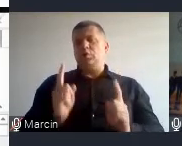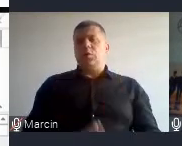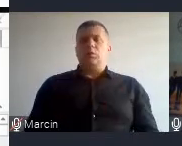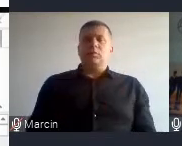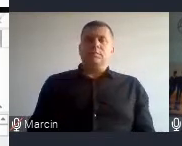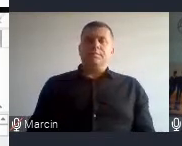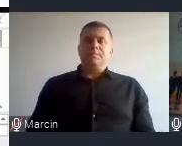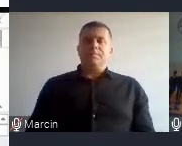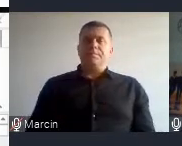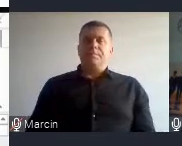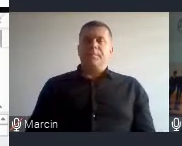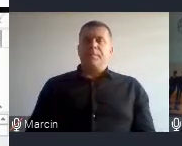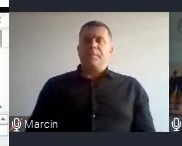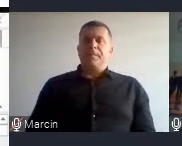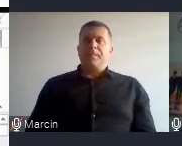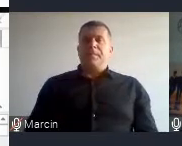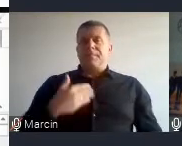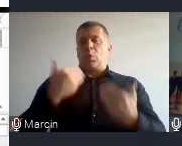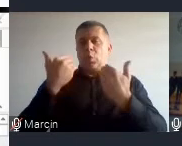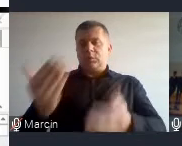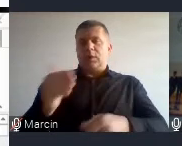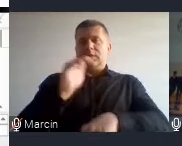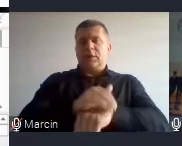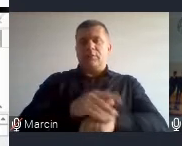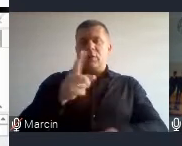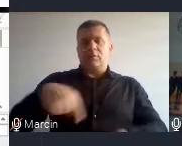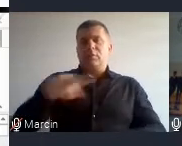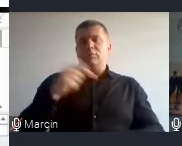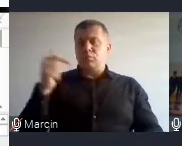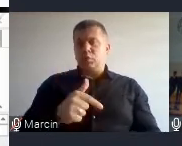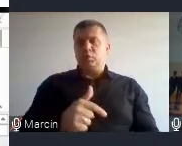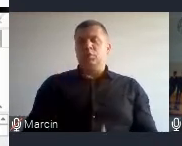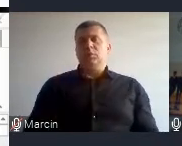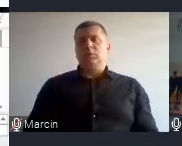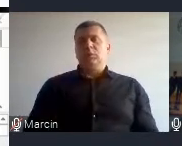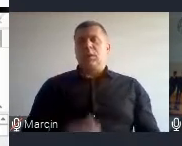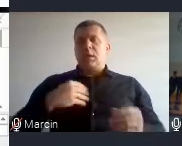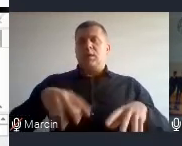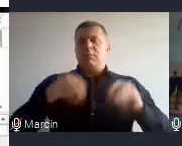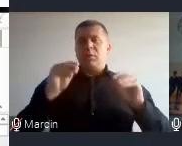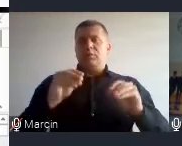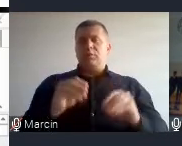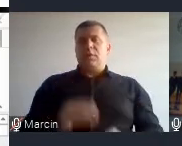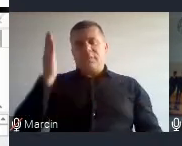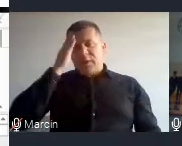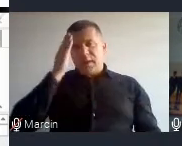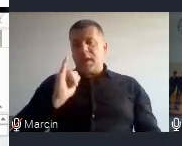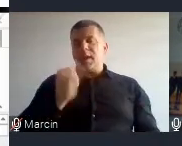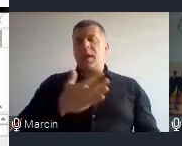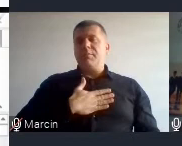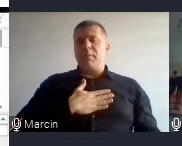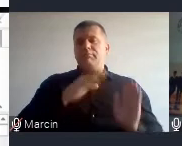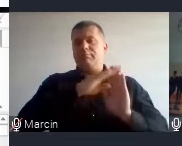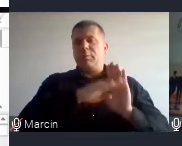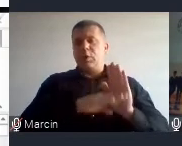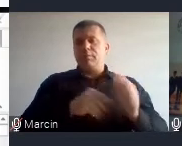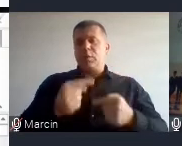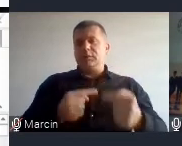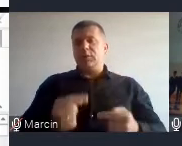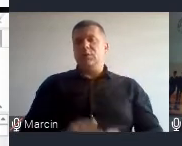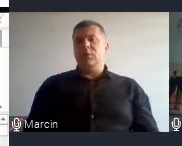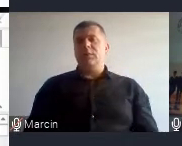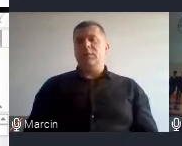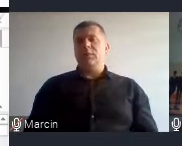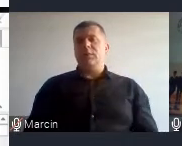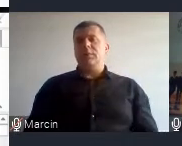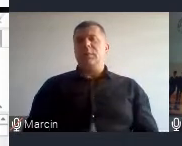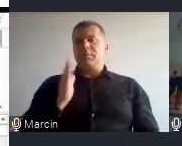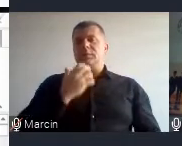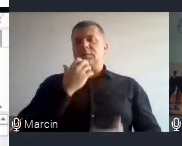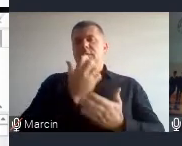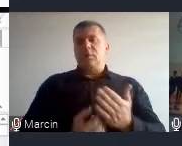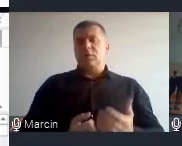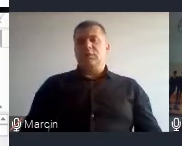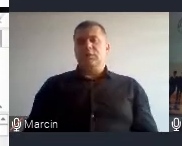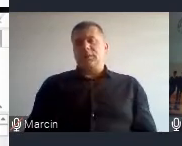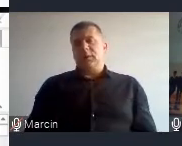Jeśli chodzi o udzielanie zamówień – musicie Państwo na początek wiedzieć jakie mamy procedury, jakie procedury będziemy stosować.